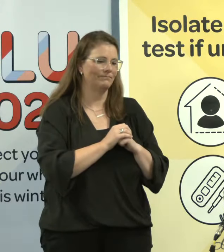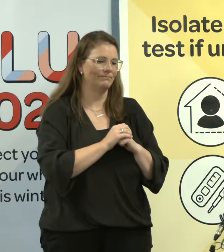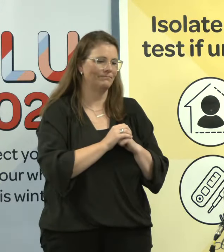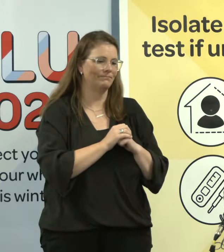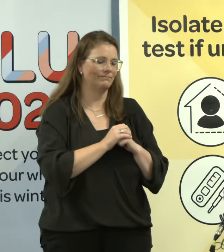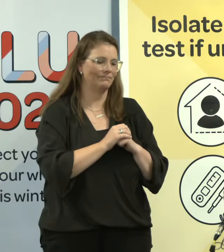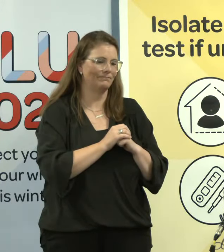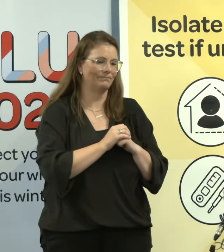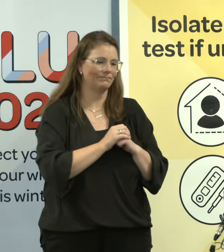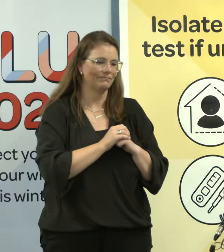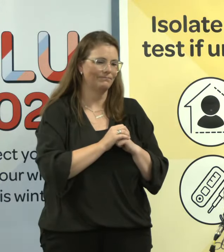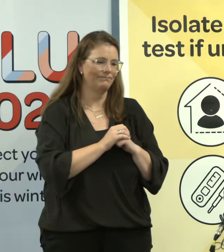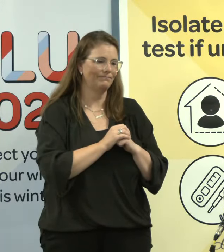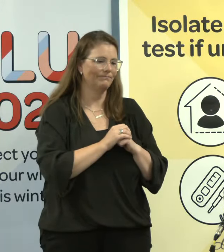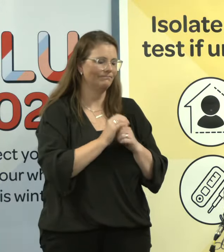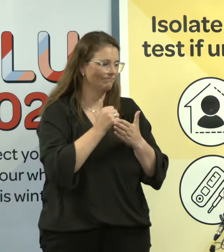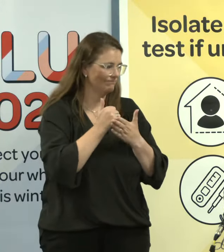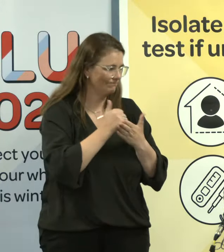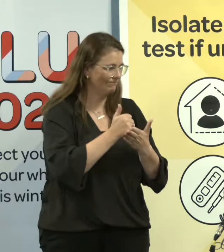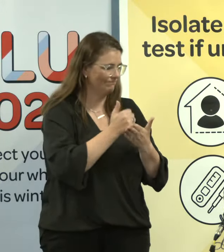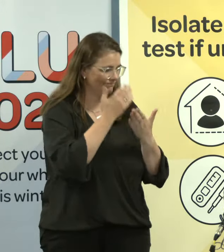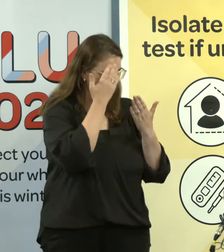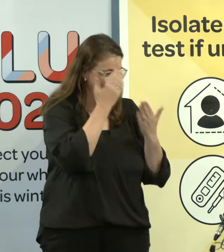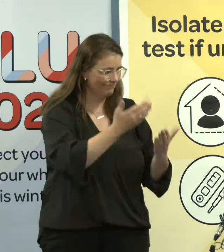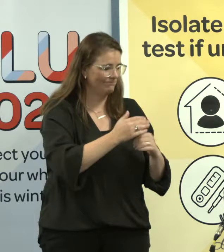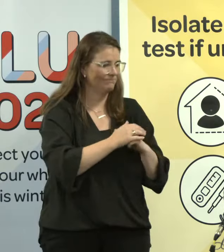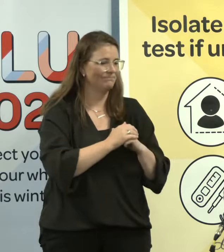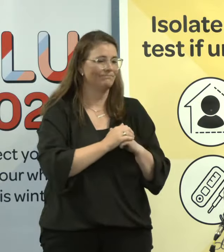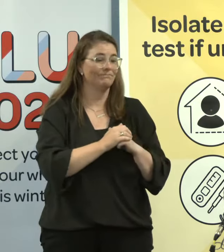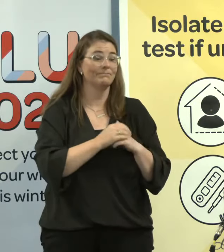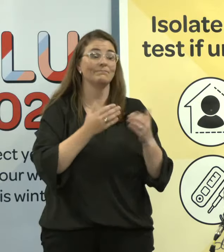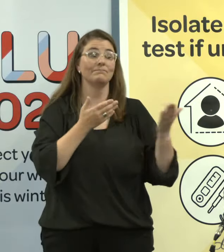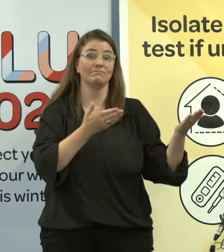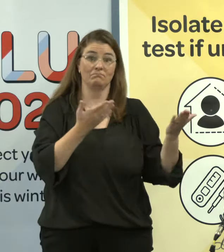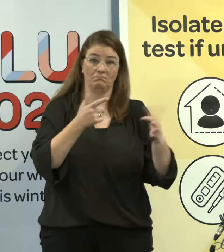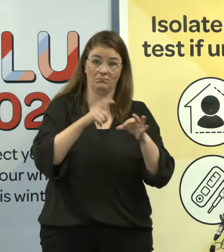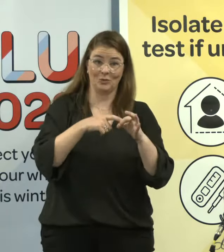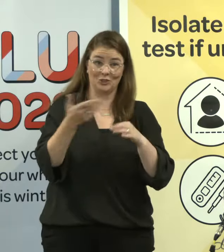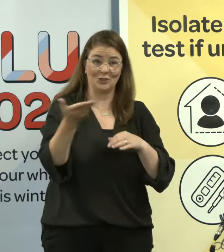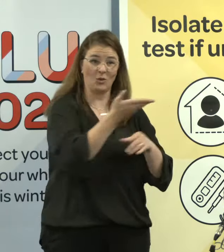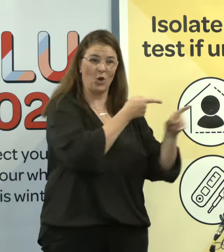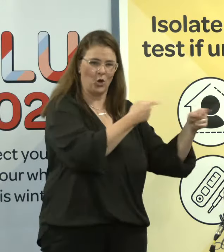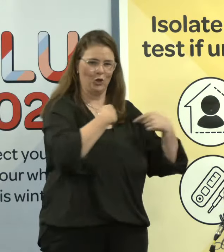ana ki te hauora o te iwi i